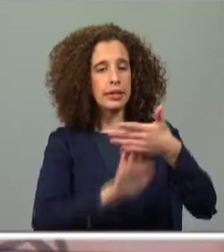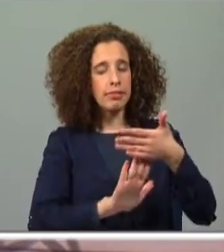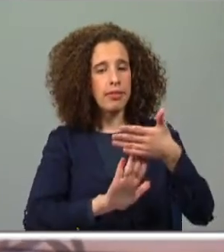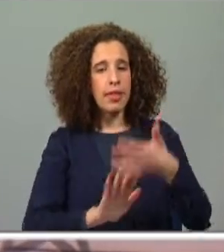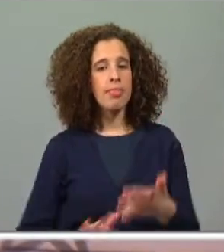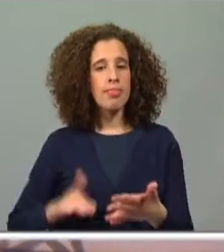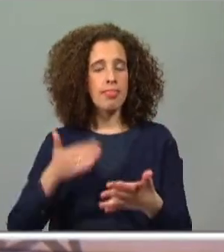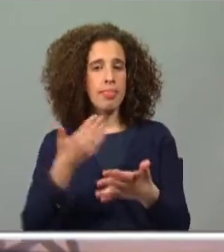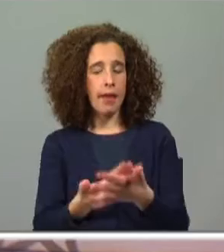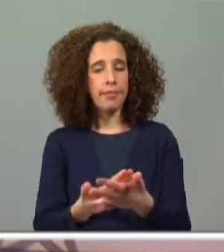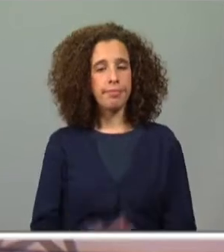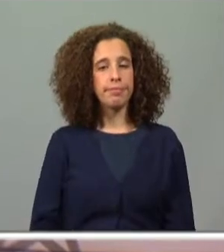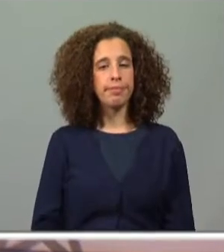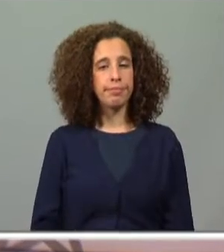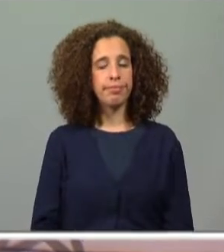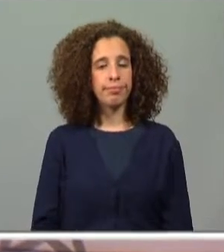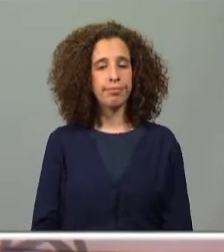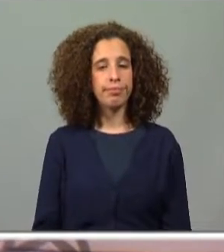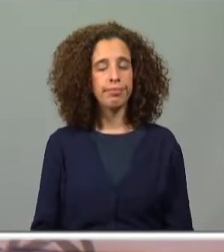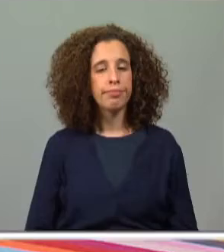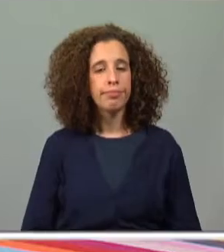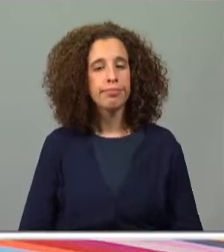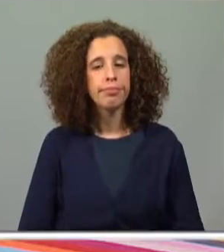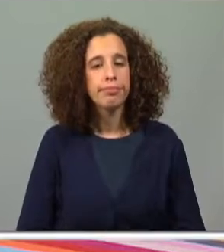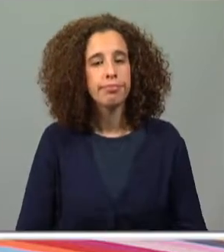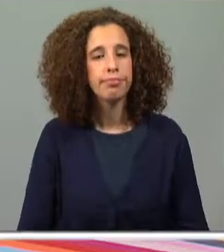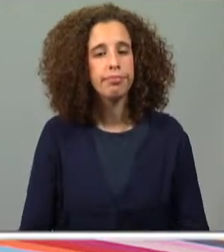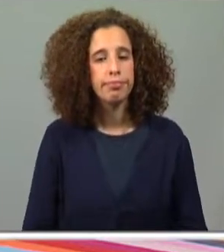vai criando vai proporcionando Então vamos ver 將創建將提供所以我們會看到